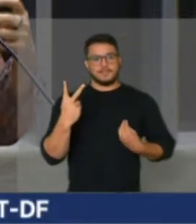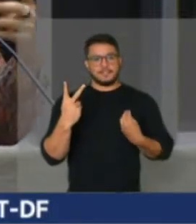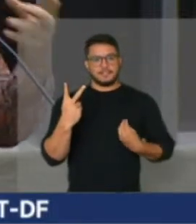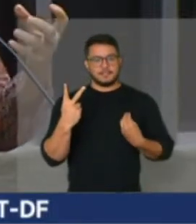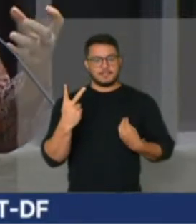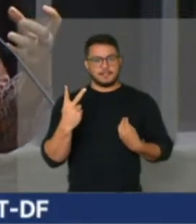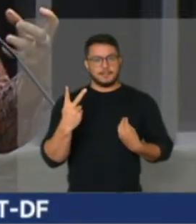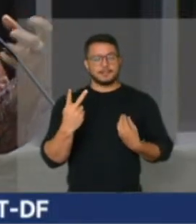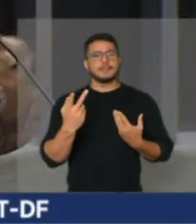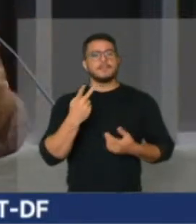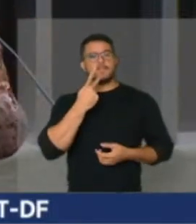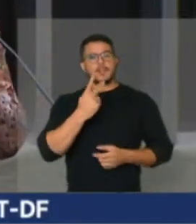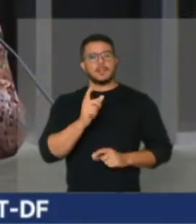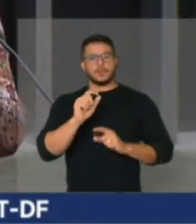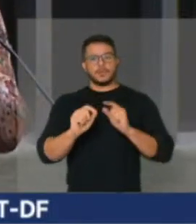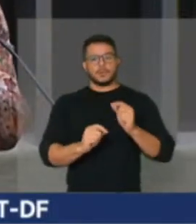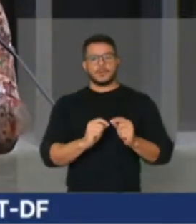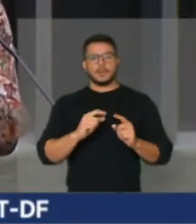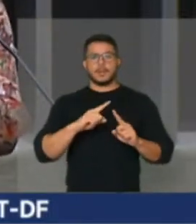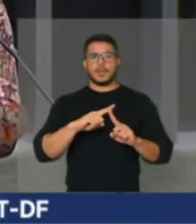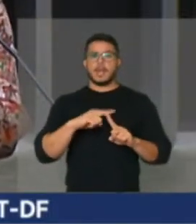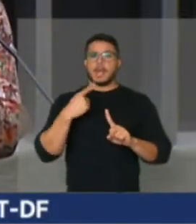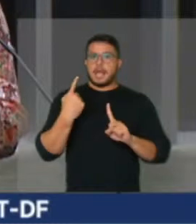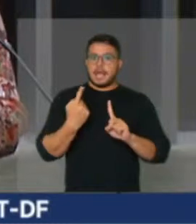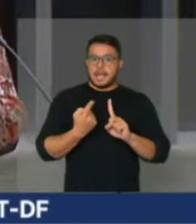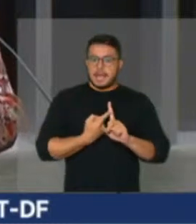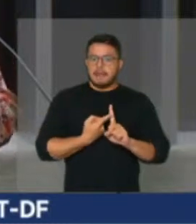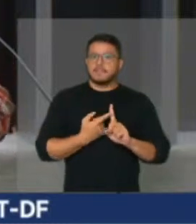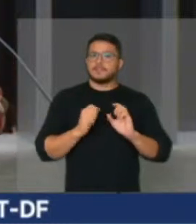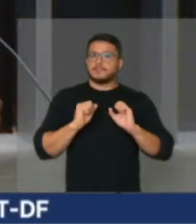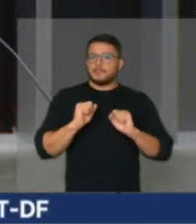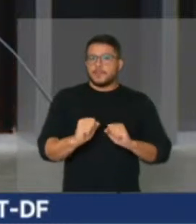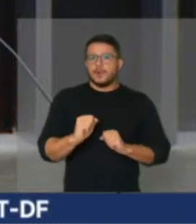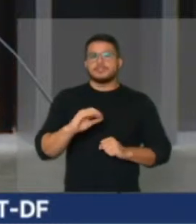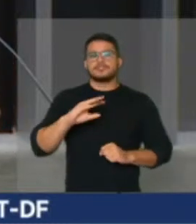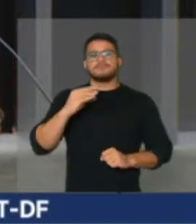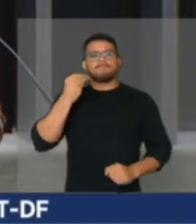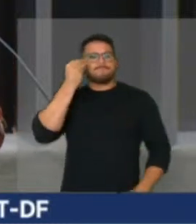VIVENCIADA COM A BELEZA E A MAGIA QUE ELA CARREGA. ESTA PROPORCIONO IH, ELA SUGERE...